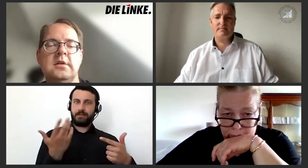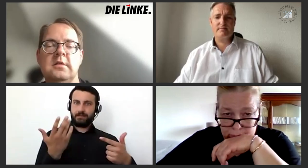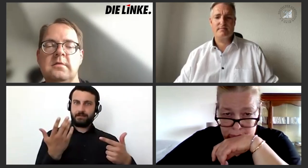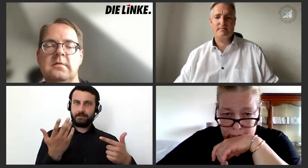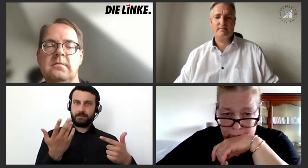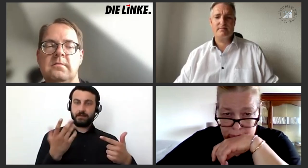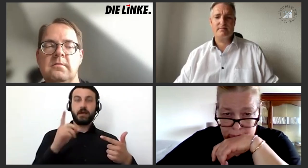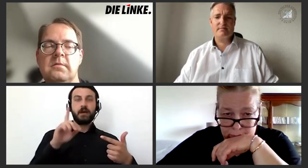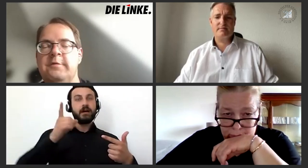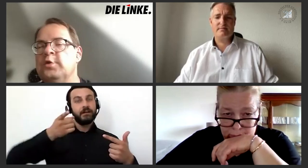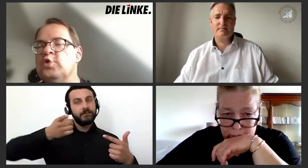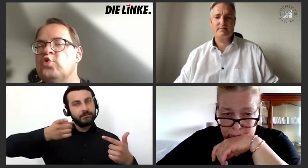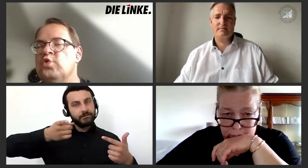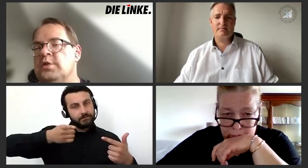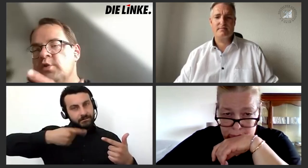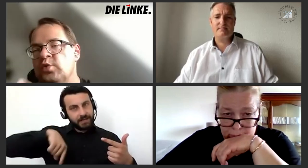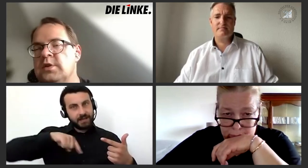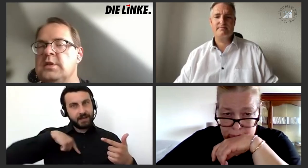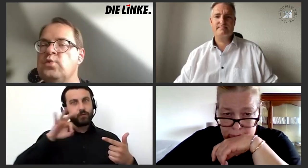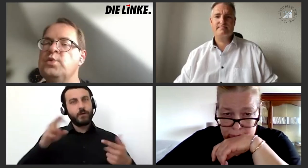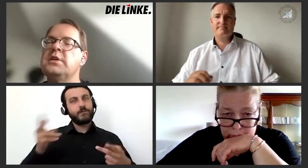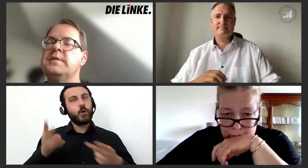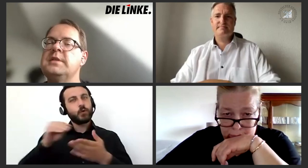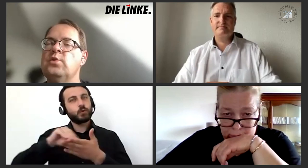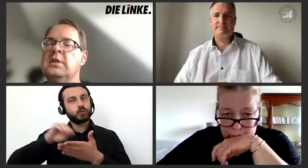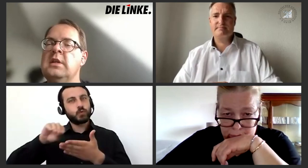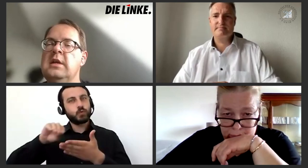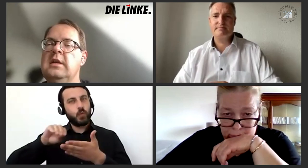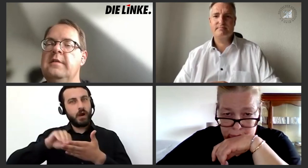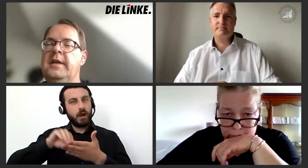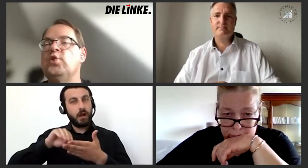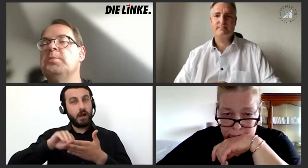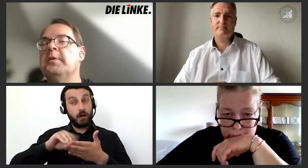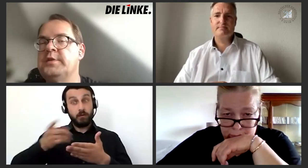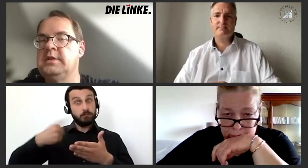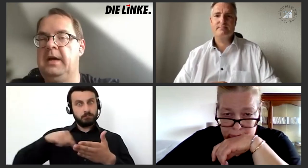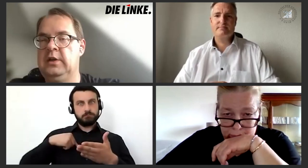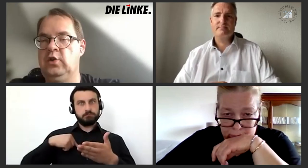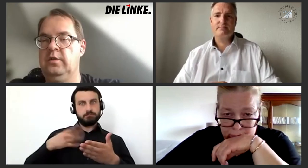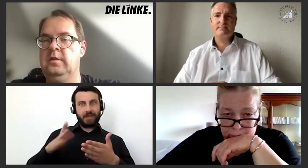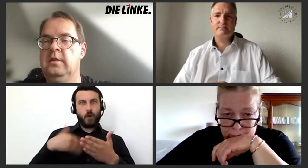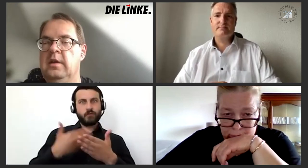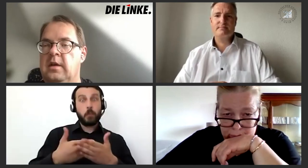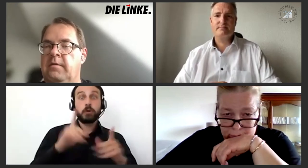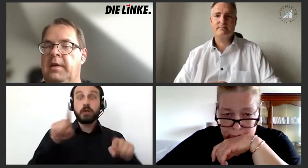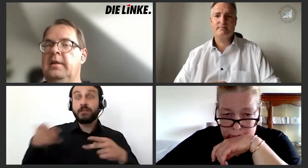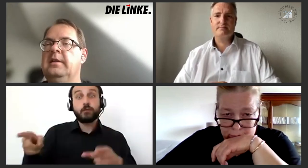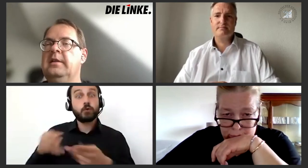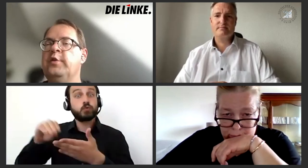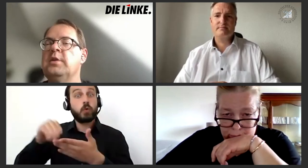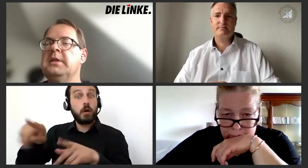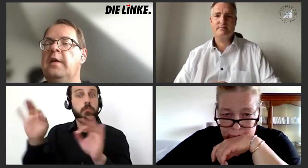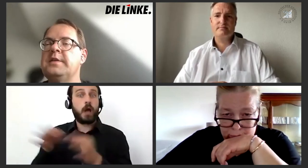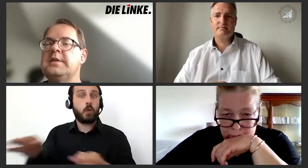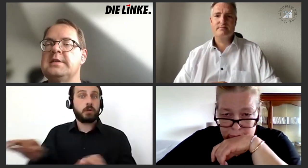gegebenenfalls die Förderschulen, so ist es unsere Vision, vielleicht überflüssig machen könnten.